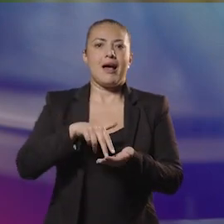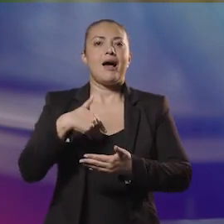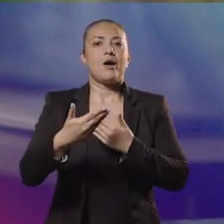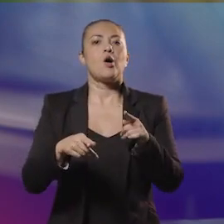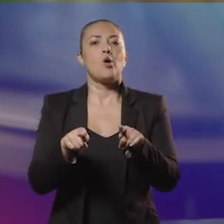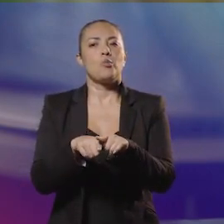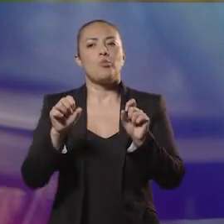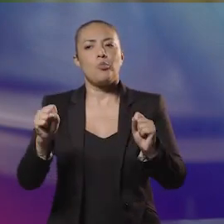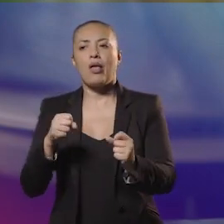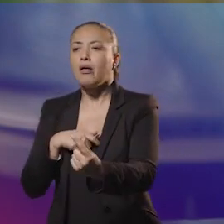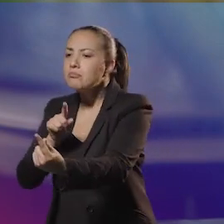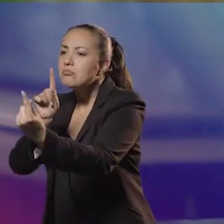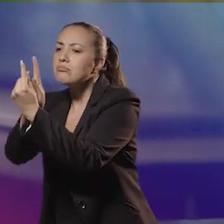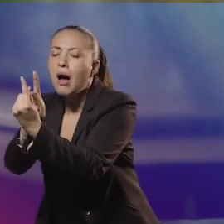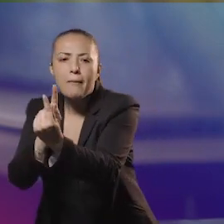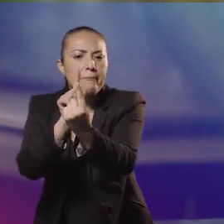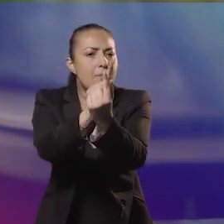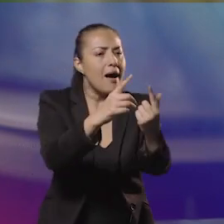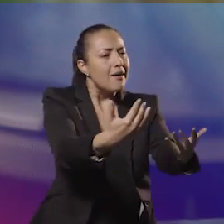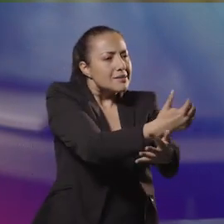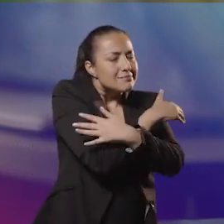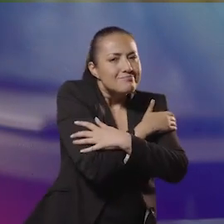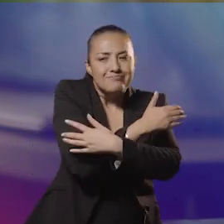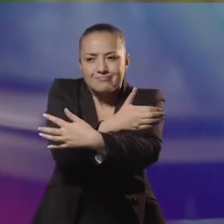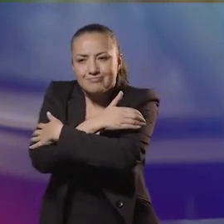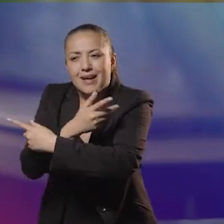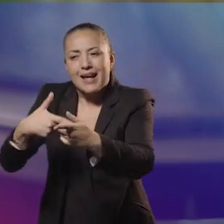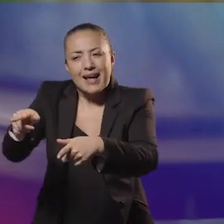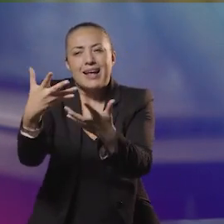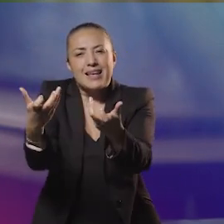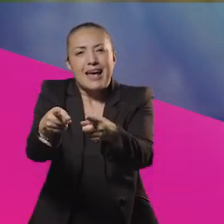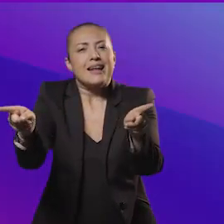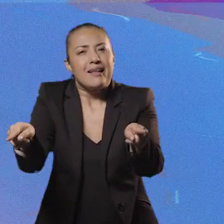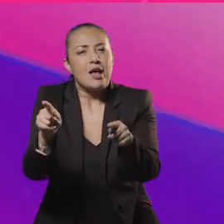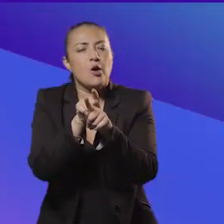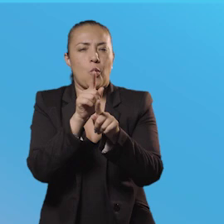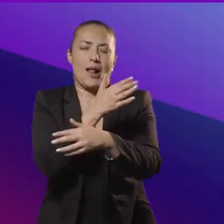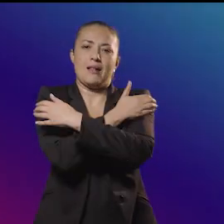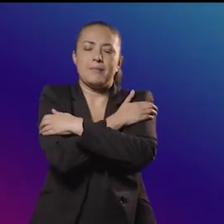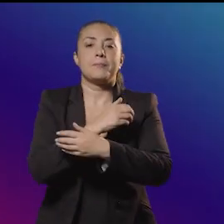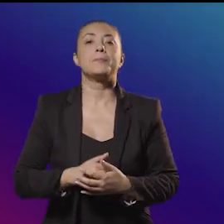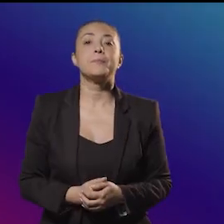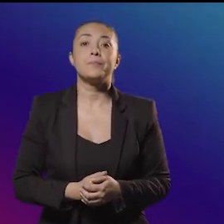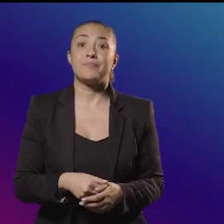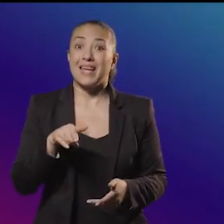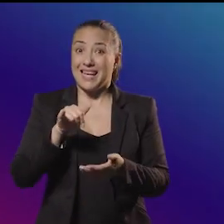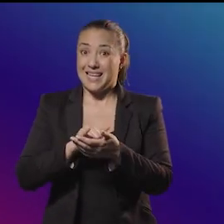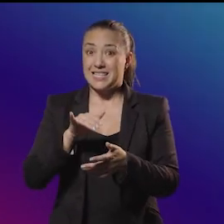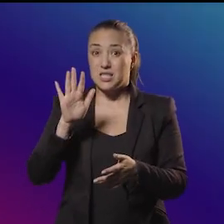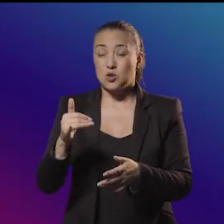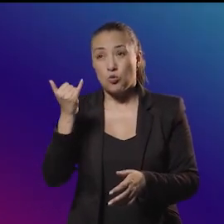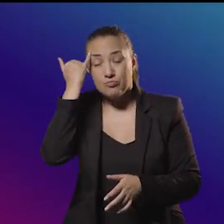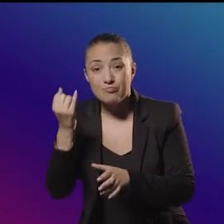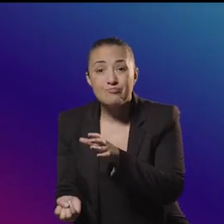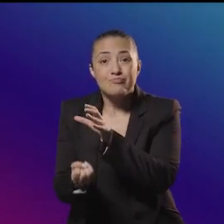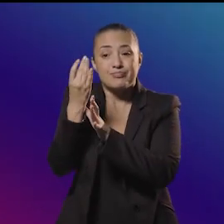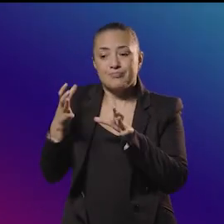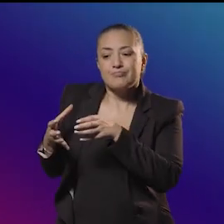poder abrazar a las otras que también quieren ese abrazo. A través de la creación de colectivas feministas,